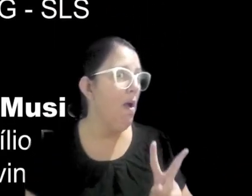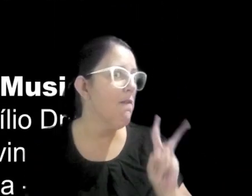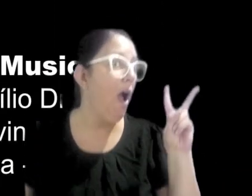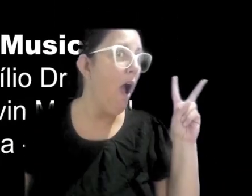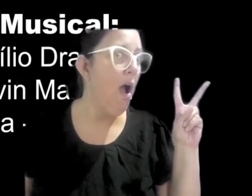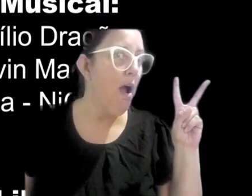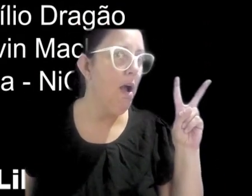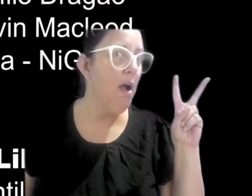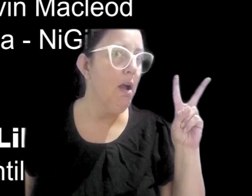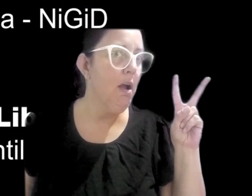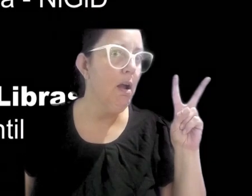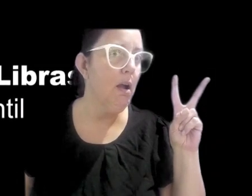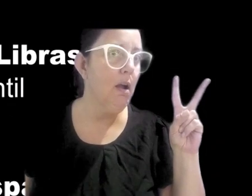Quanto, Vale?!